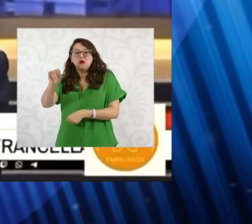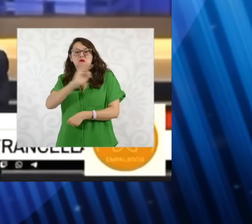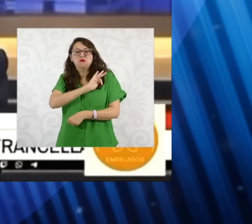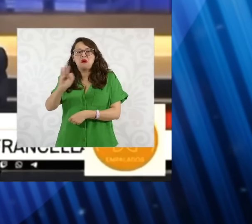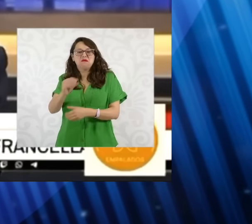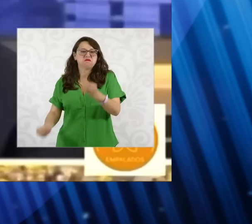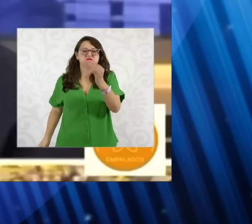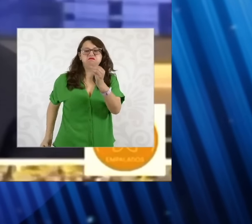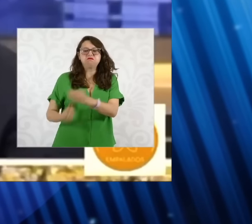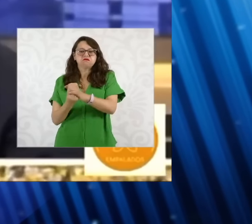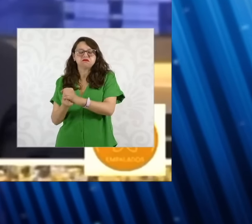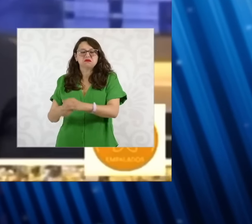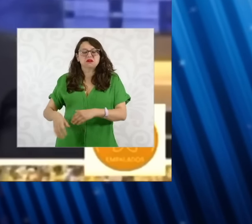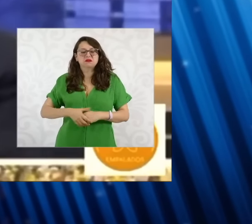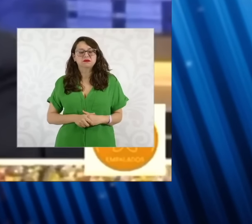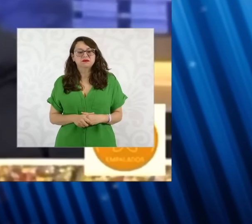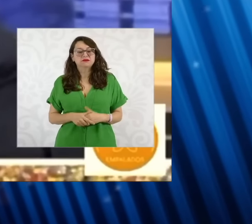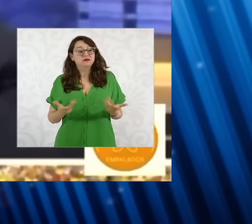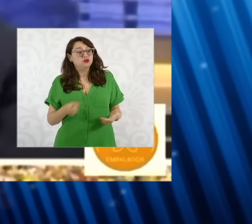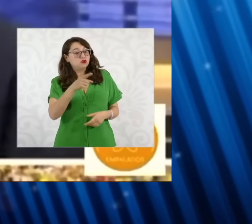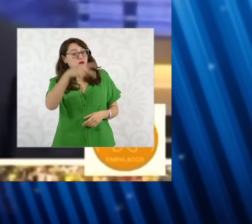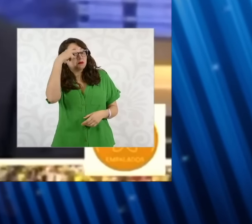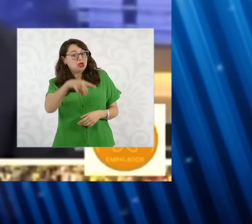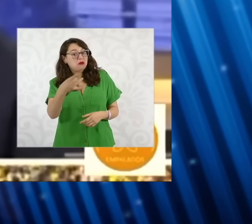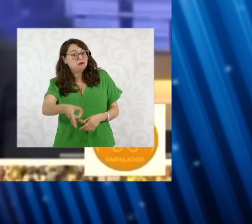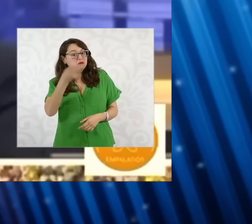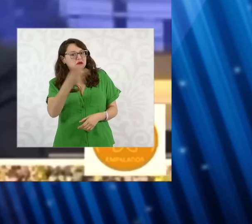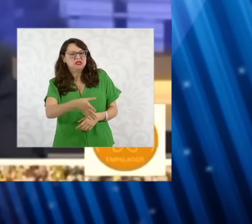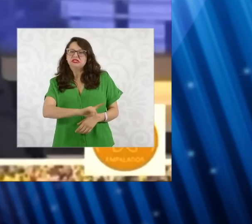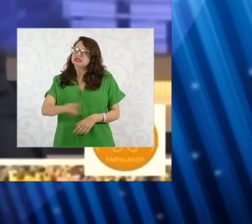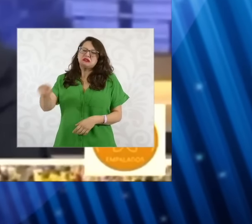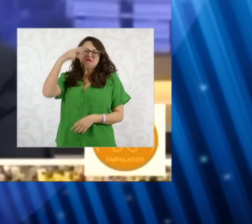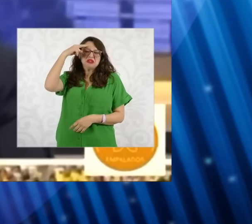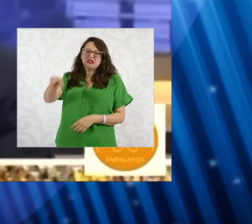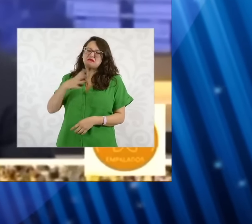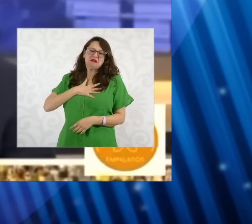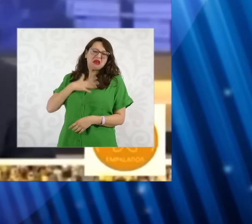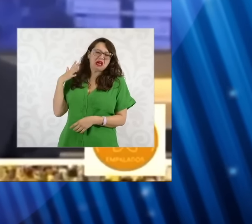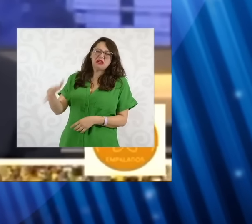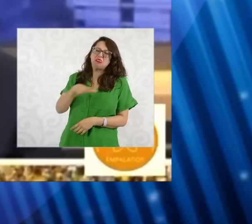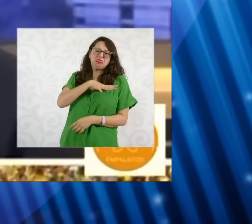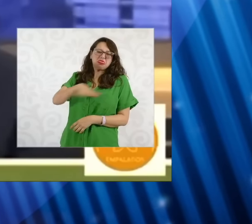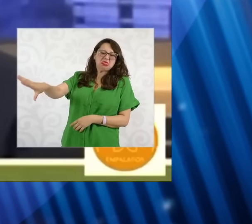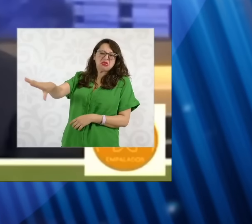con vos, Edu. Yo quería que perdiera México. Esos tipos el que sacaste hace unos días, ¿te acordas?